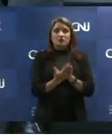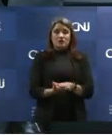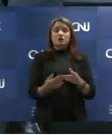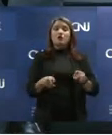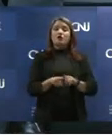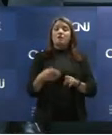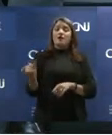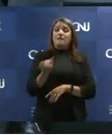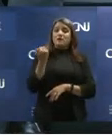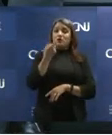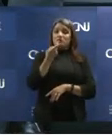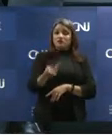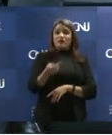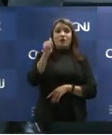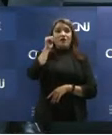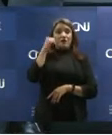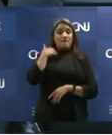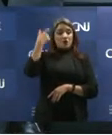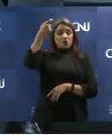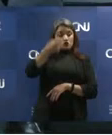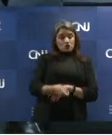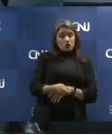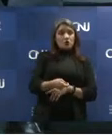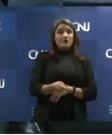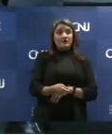Regressando de um dos afastamentos para tratamento de saúde,